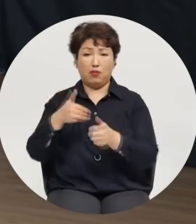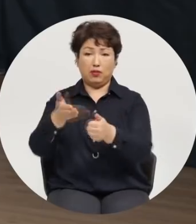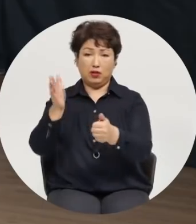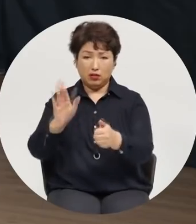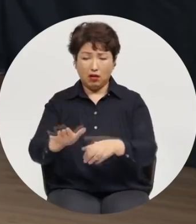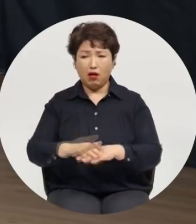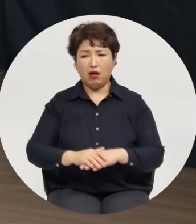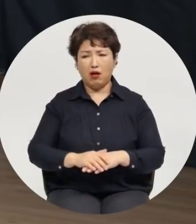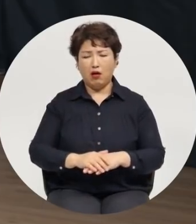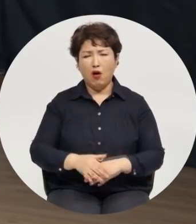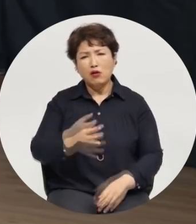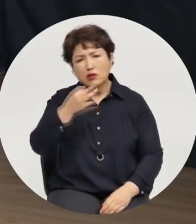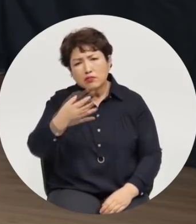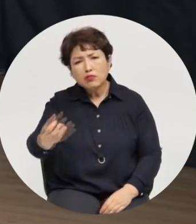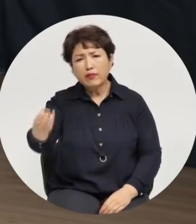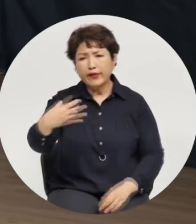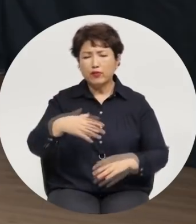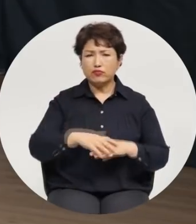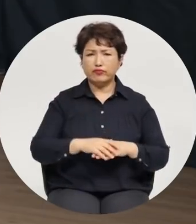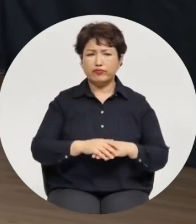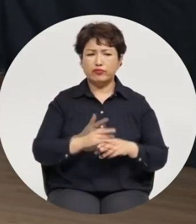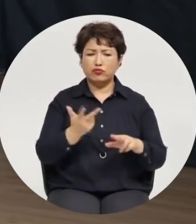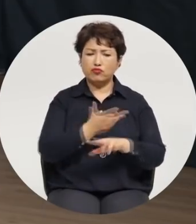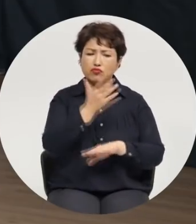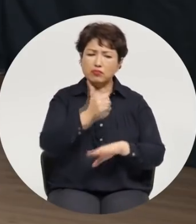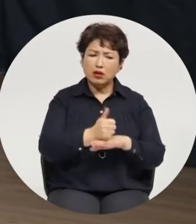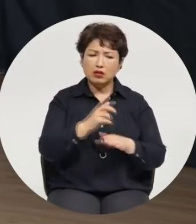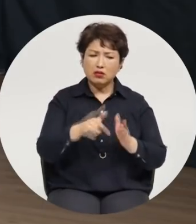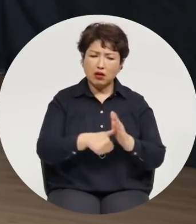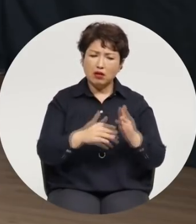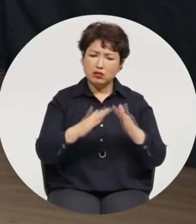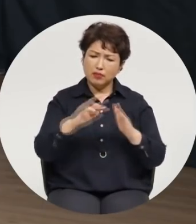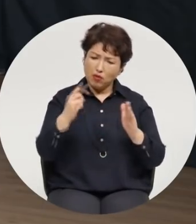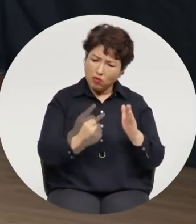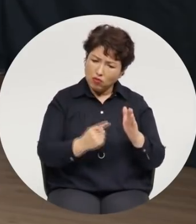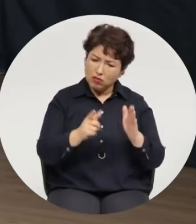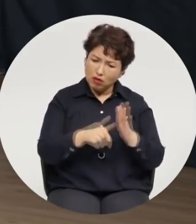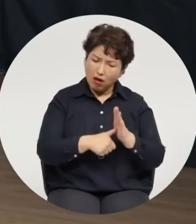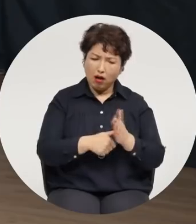학교 생활도 힘들어하고 주말에 집에 오면 밤늦게까지 핸드폰을 하고